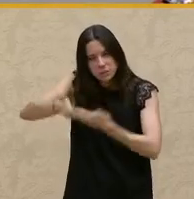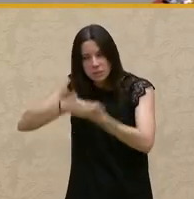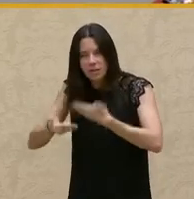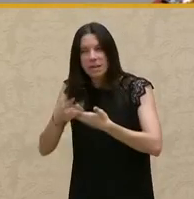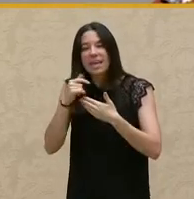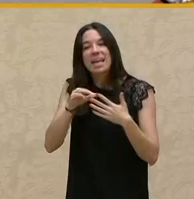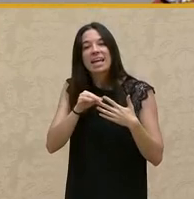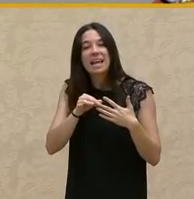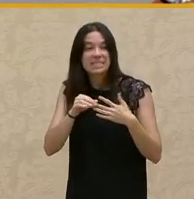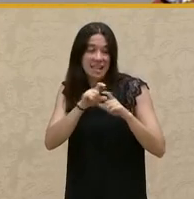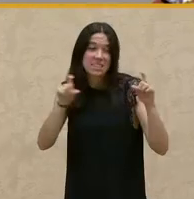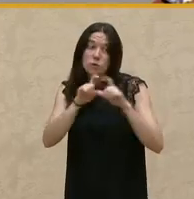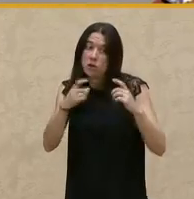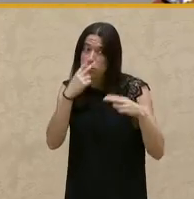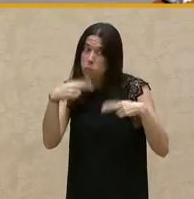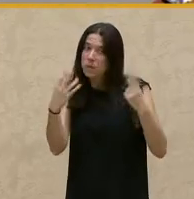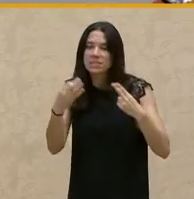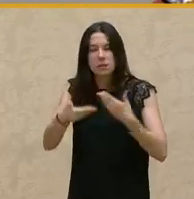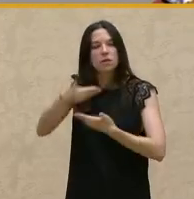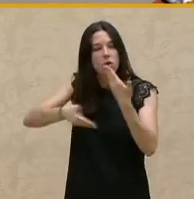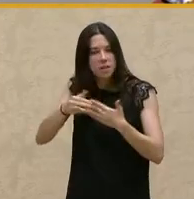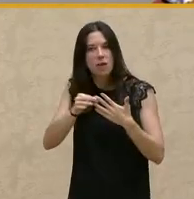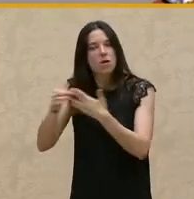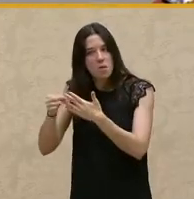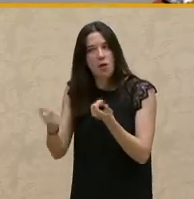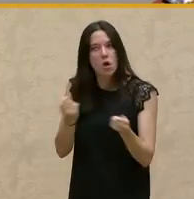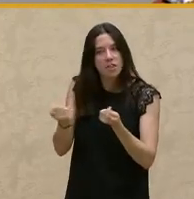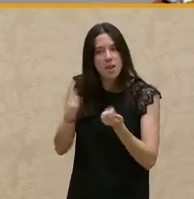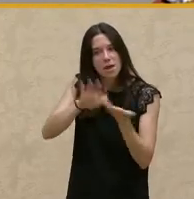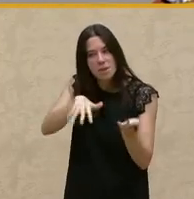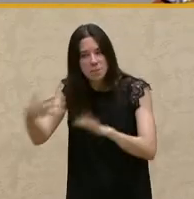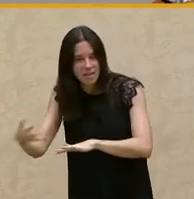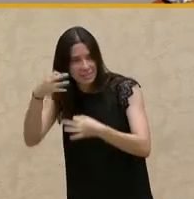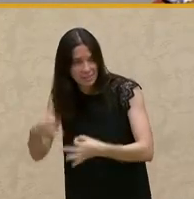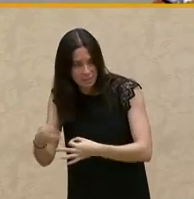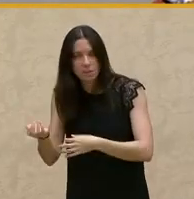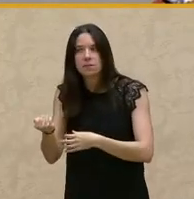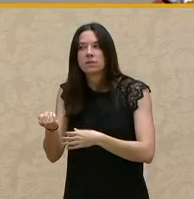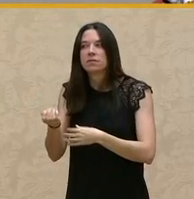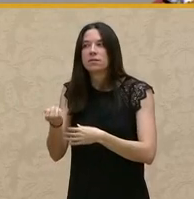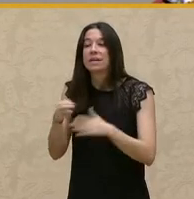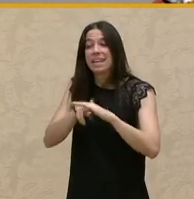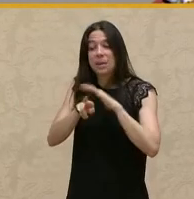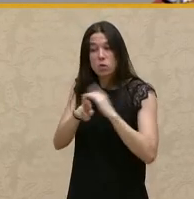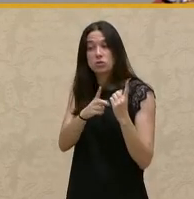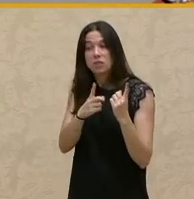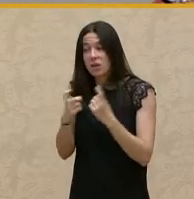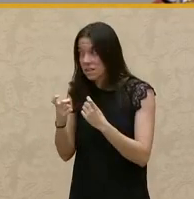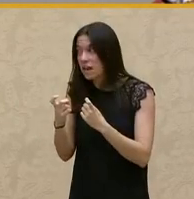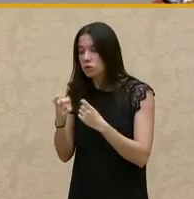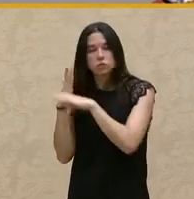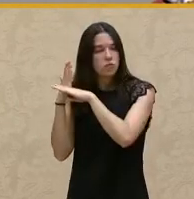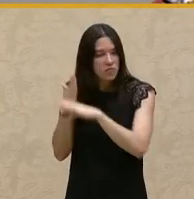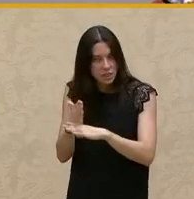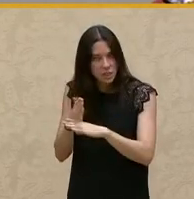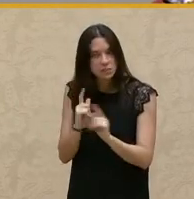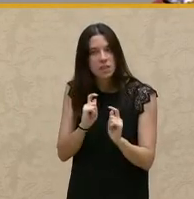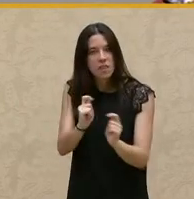en cuanto a su coordinación y a su implementación. Dedicando los recursos suficientes para que esa